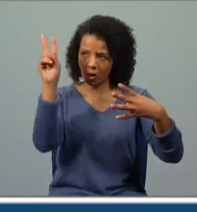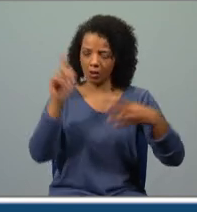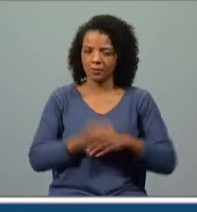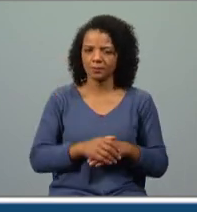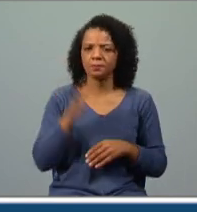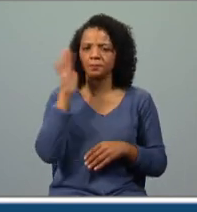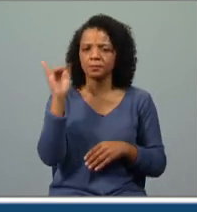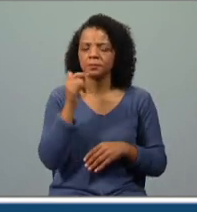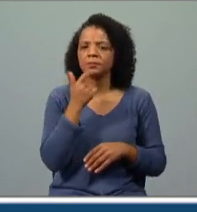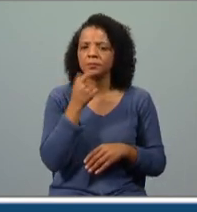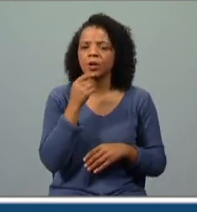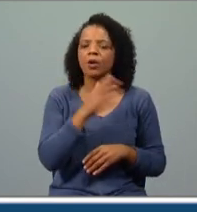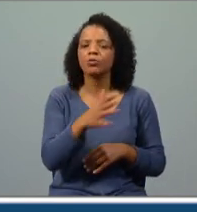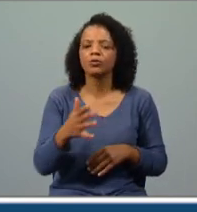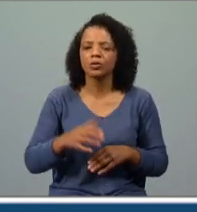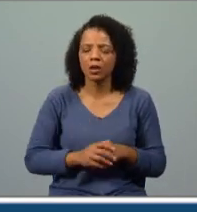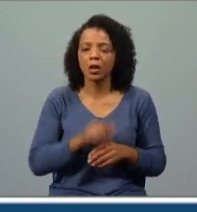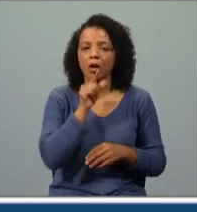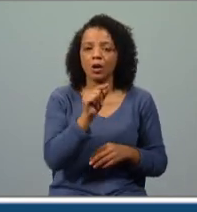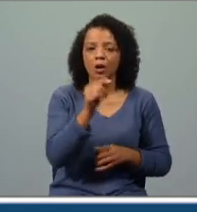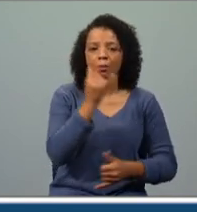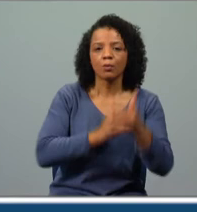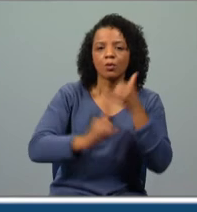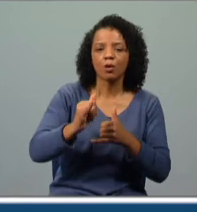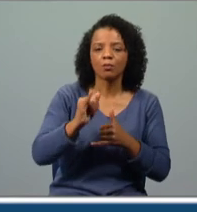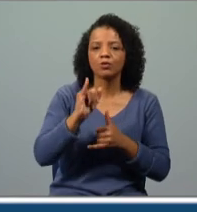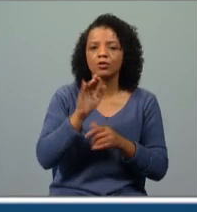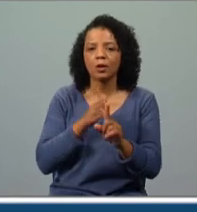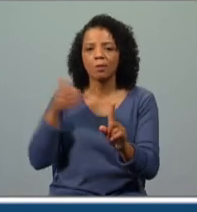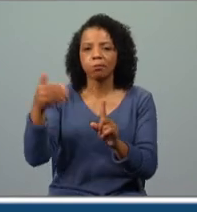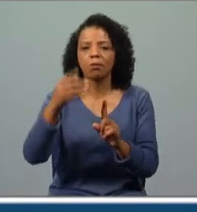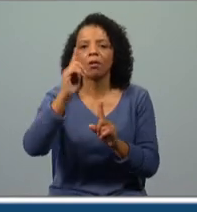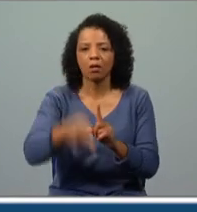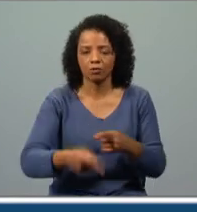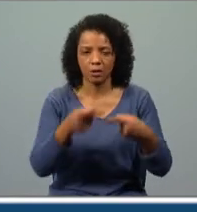perceber Quais são os pronomes que eles estão presentes não na primeira frase 了解他們的代詞是什麼不在第一句話中